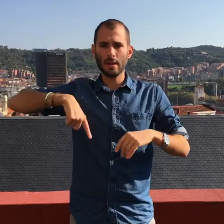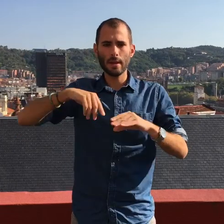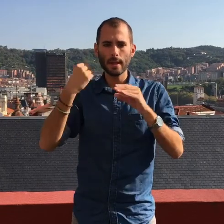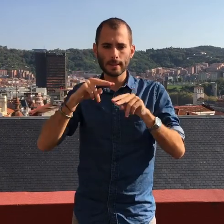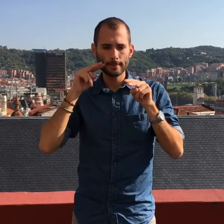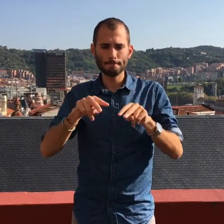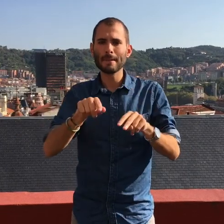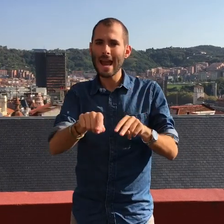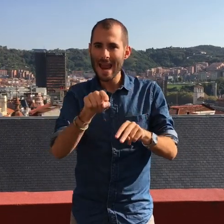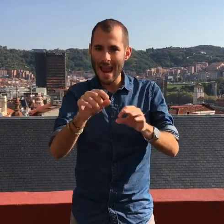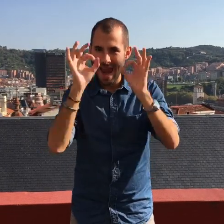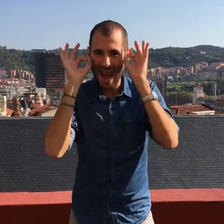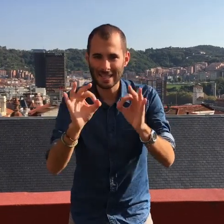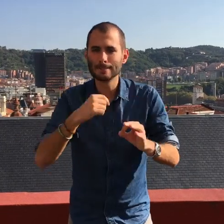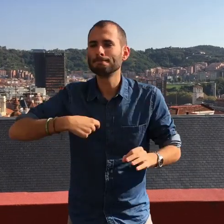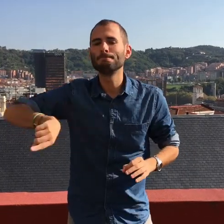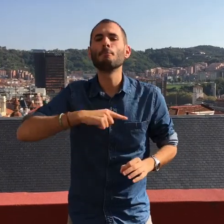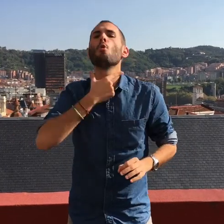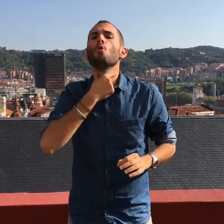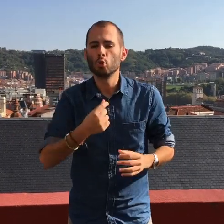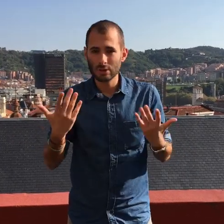la CJS-CNSE quiere aplaudir vuestro trabajo, de eso se trata trabajar en red.